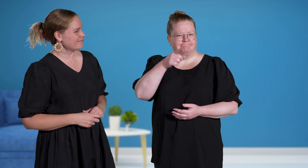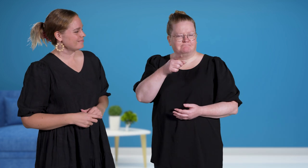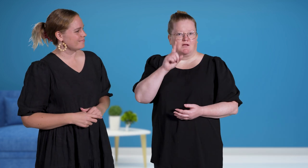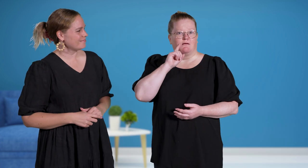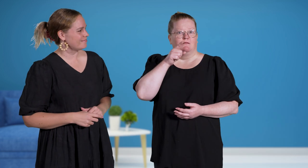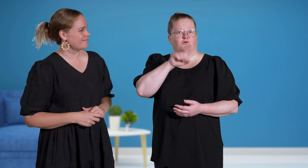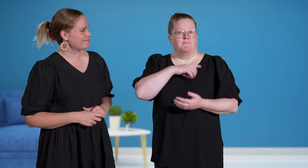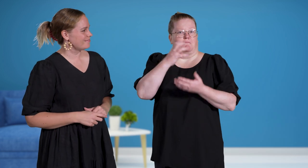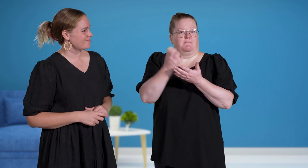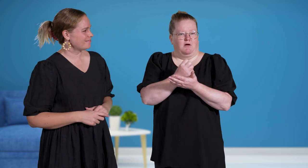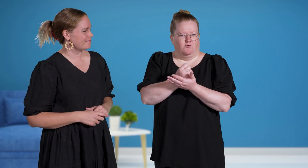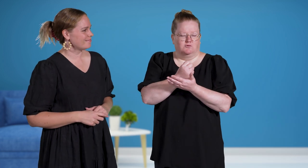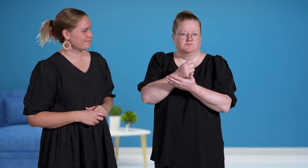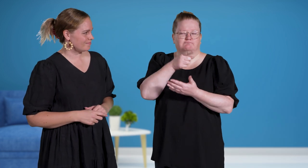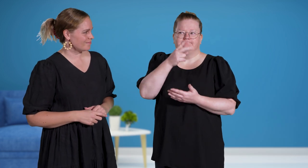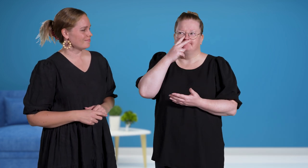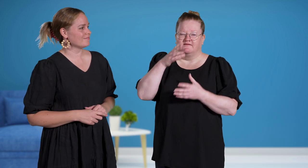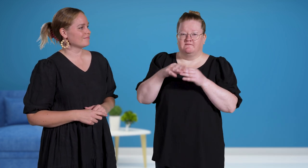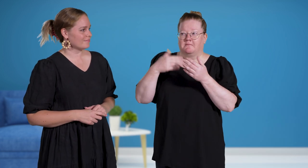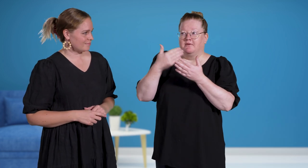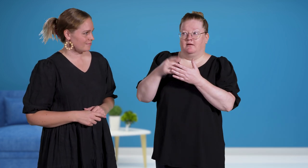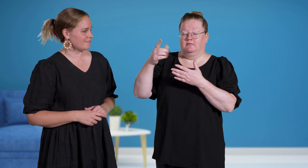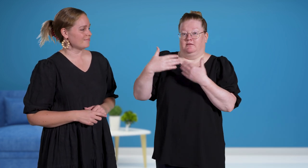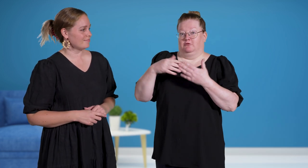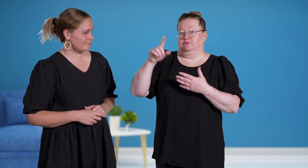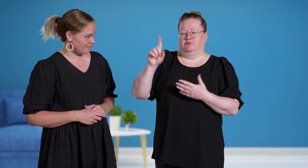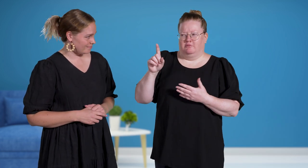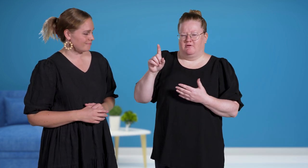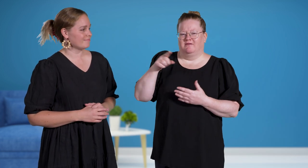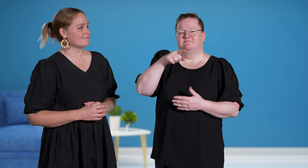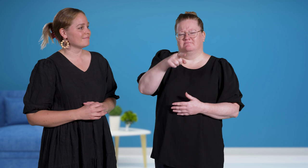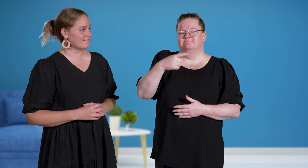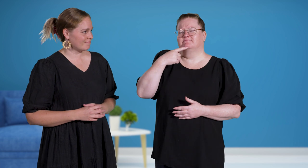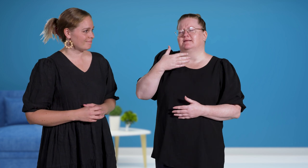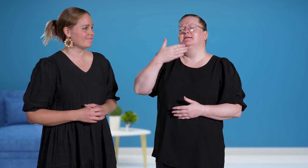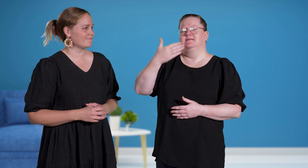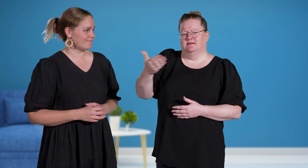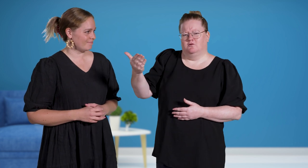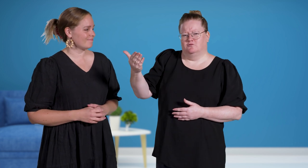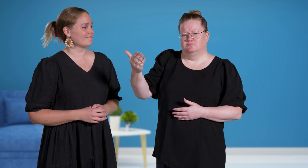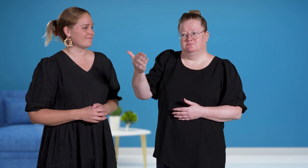Kiitäthän vapaaehtoista aina tilaisuuden tullen.